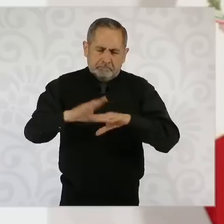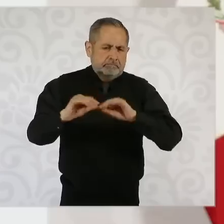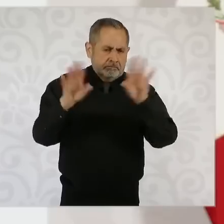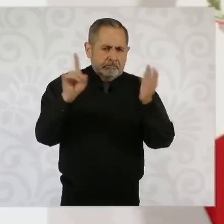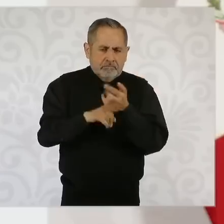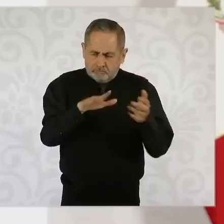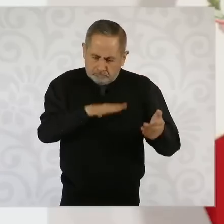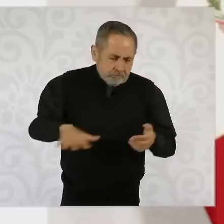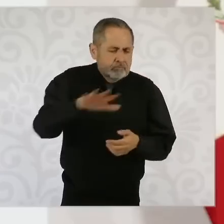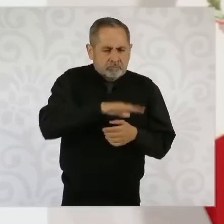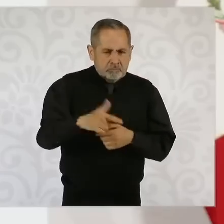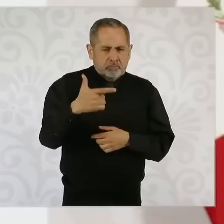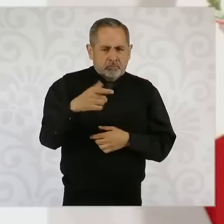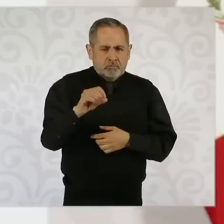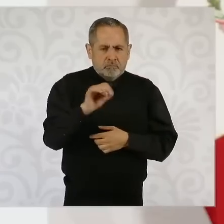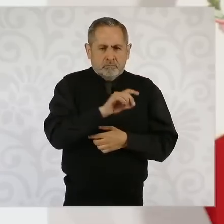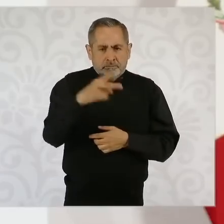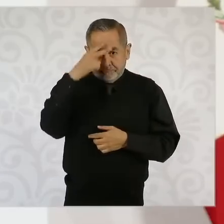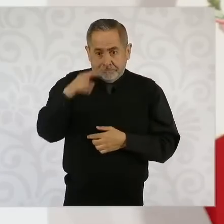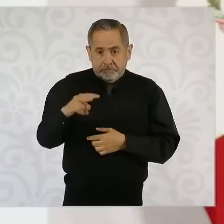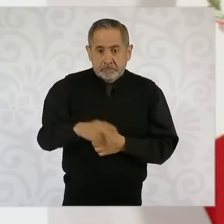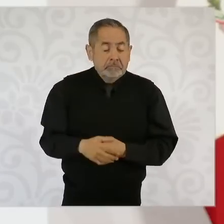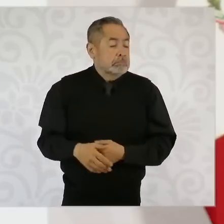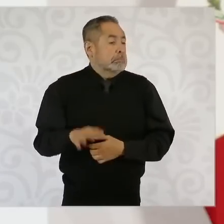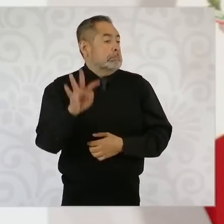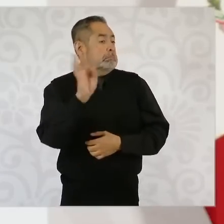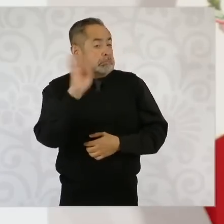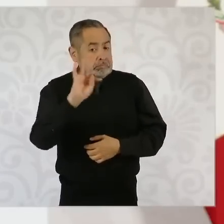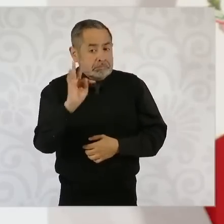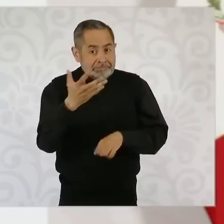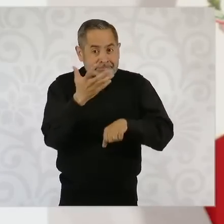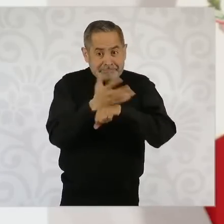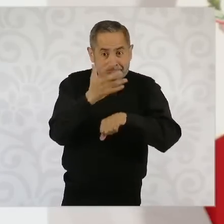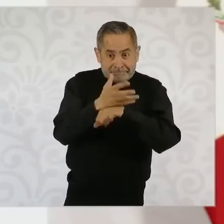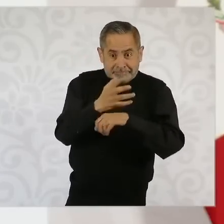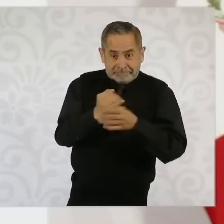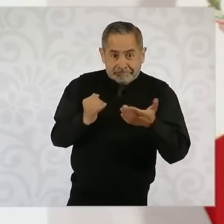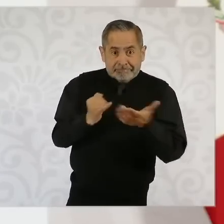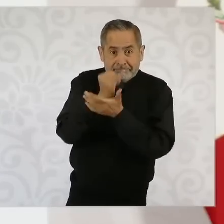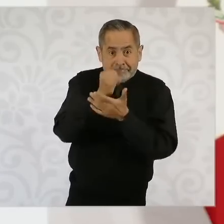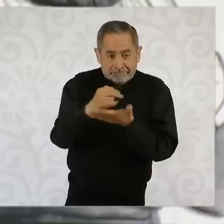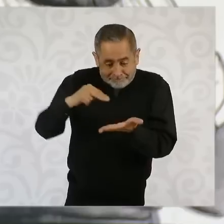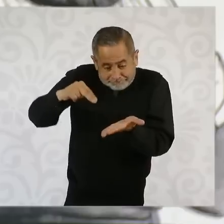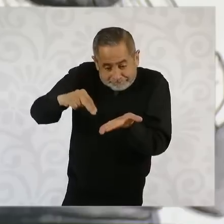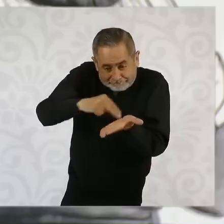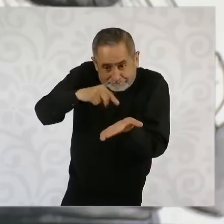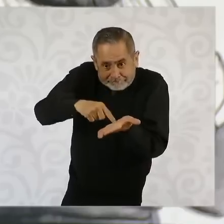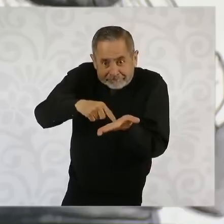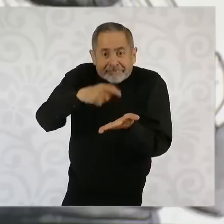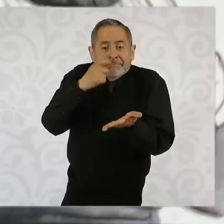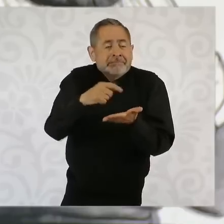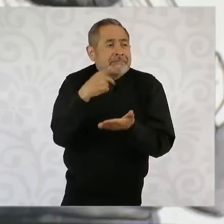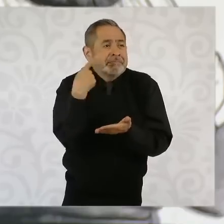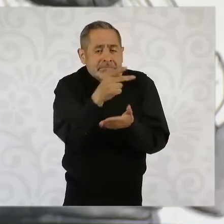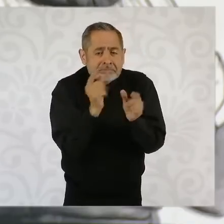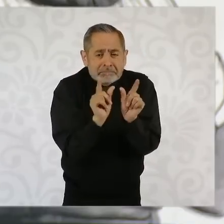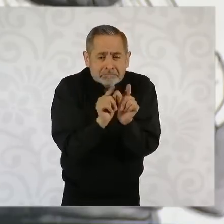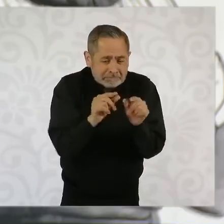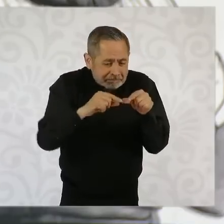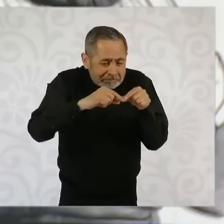de México si hubiera alguna atribución del gobierno de Estados Unidos como está en el decreto firmado es solamente sobre su pedacito de plataforma